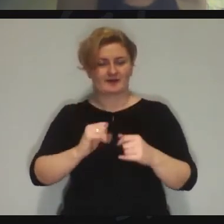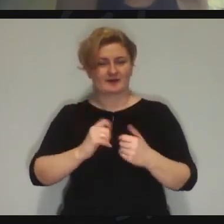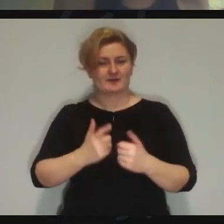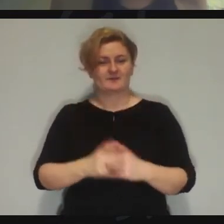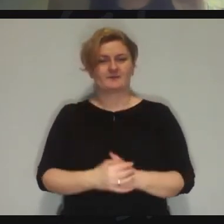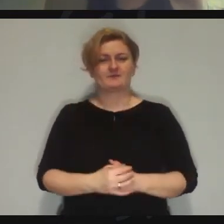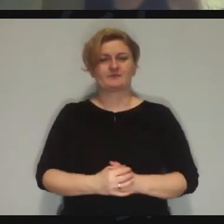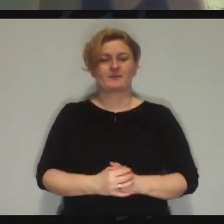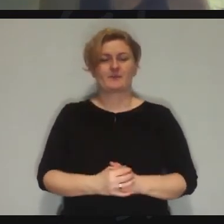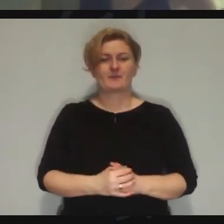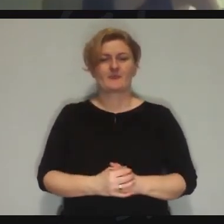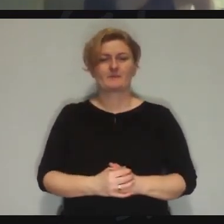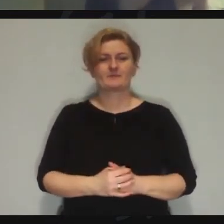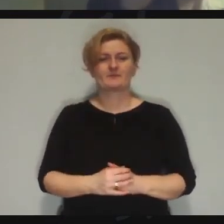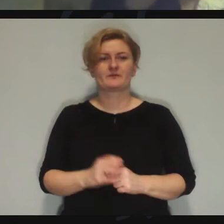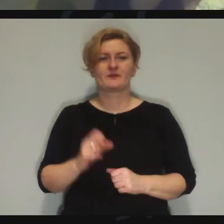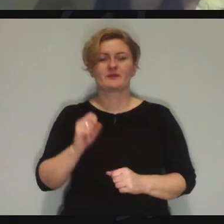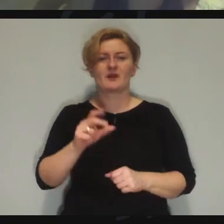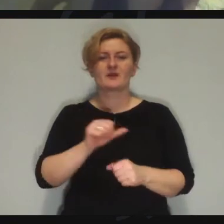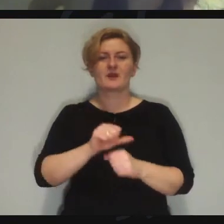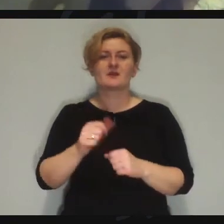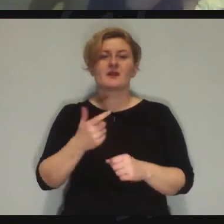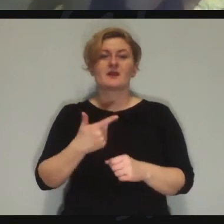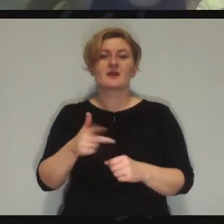Wiola: Generalnie, gdy przychodzą nowi wychowankowie,